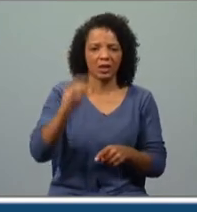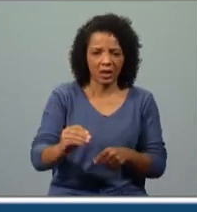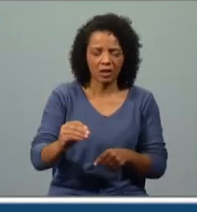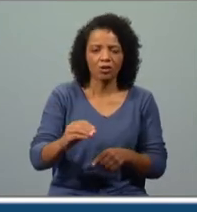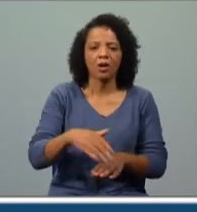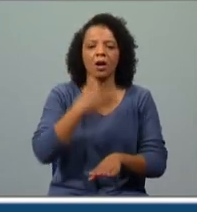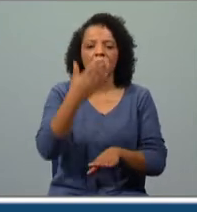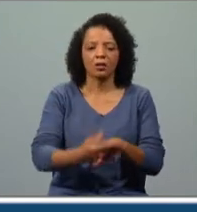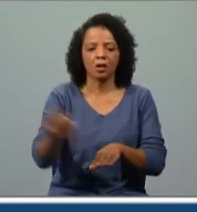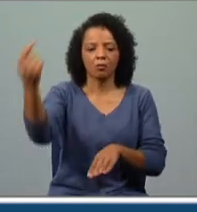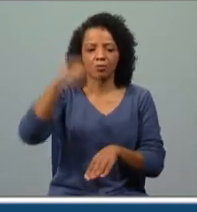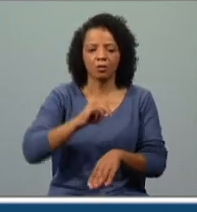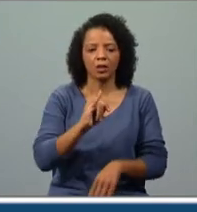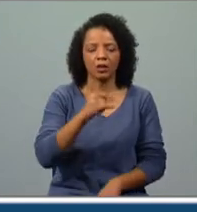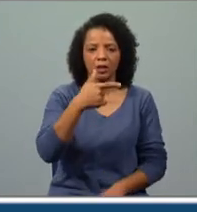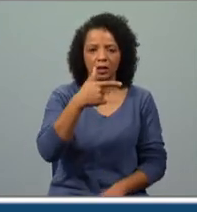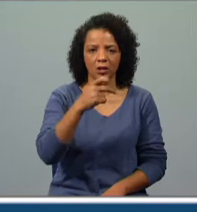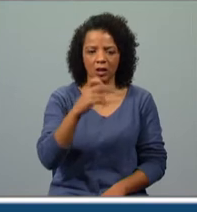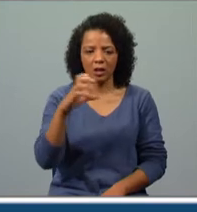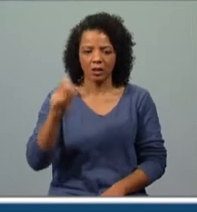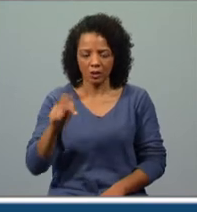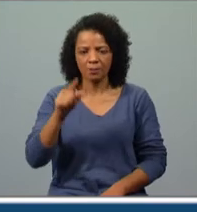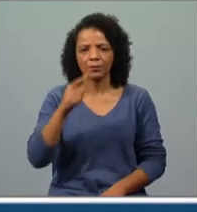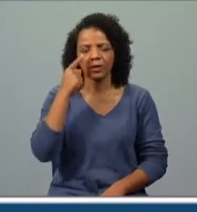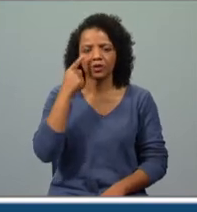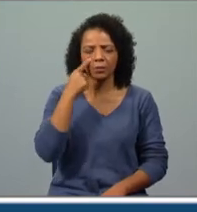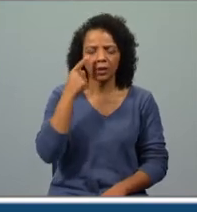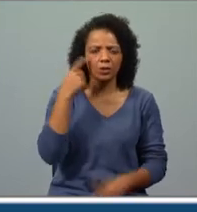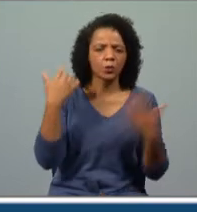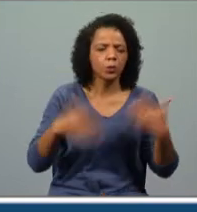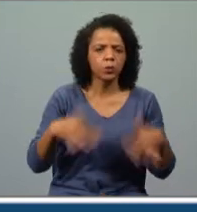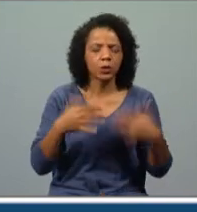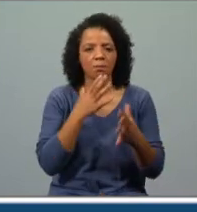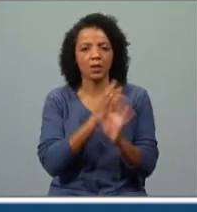gastar aí taca que o caminho vida experiências fantásticas e maravilhosas 在那裡度過塔塔那種生活方式奇妙而美妙的經歷